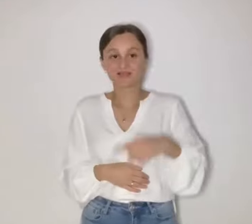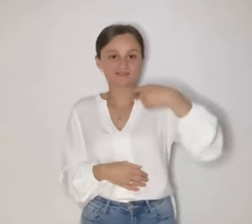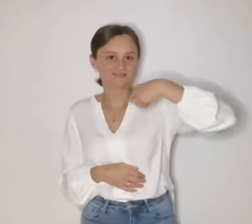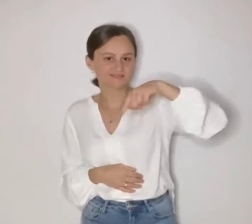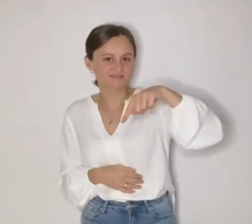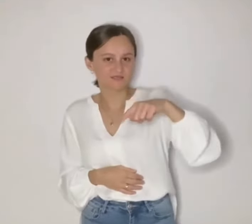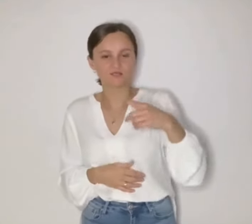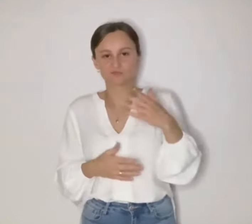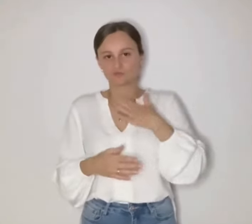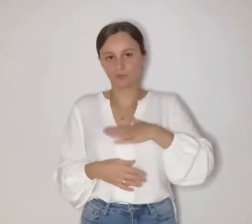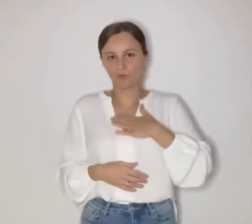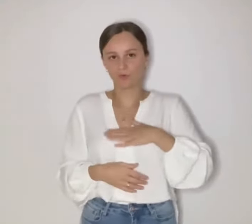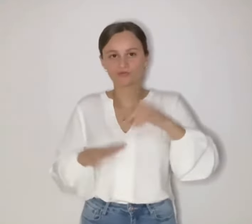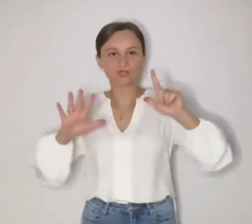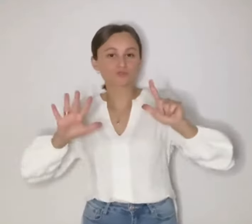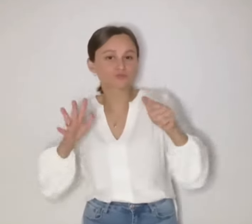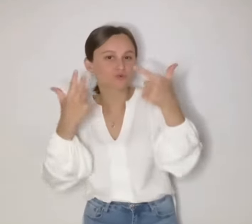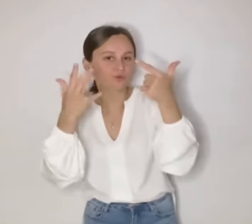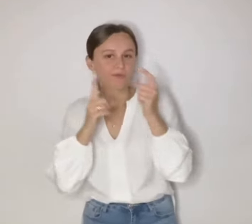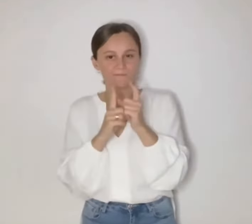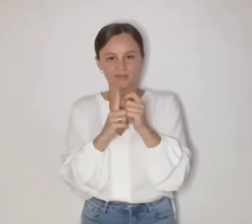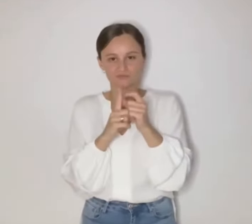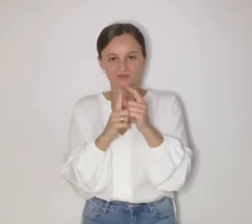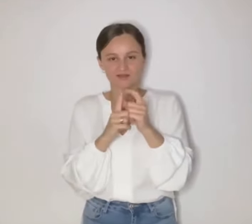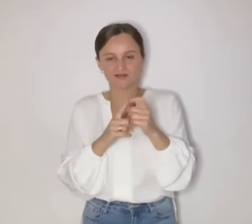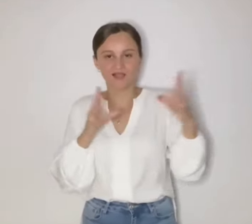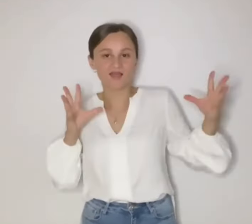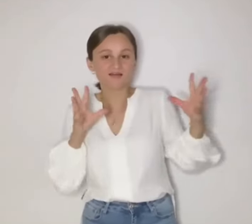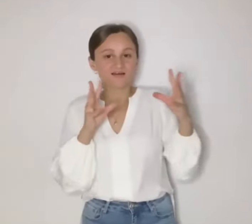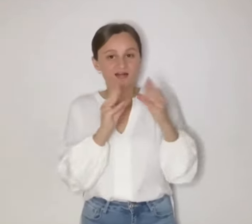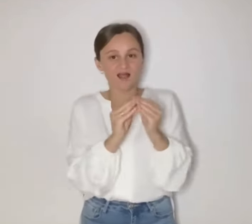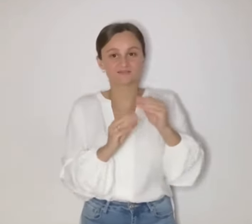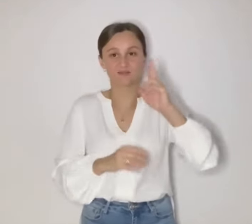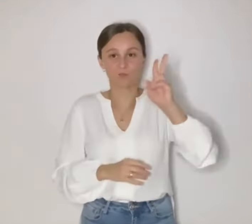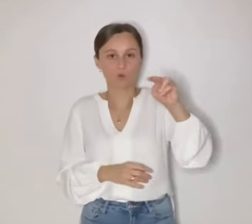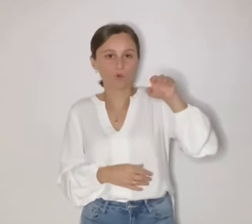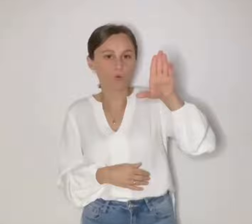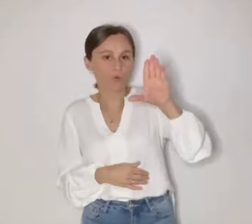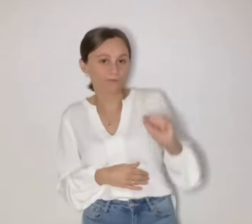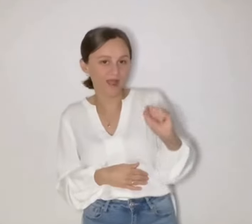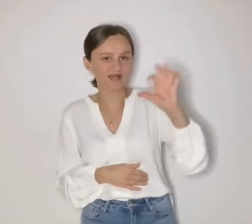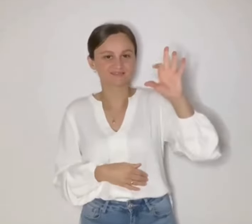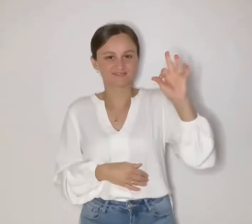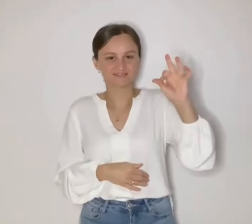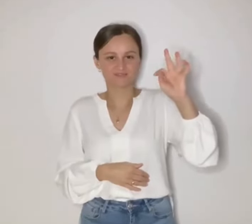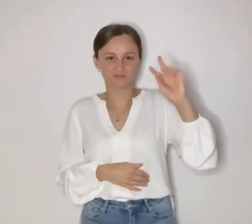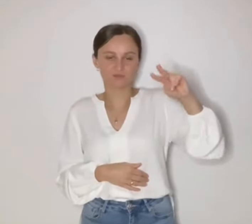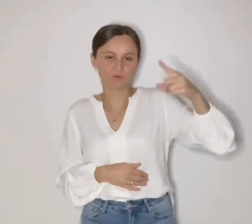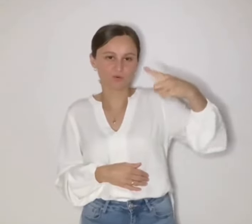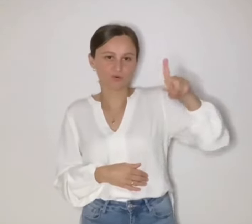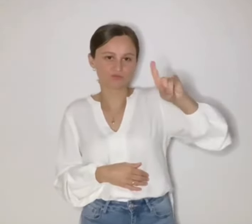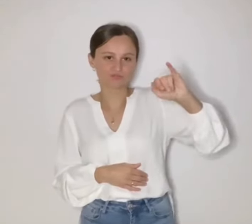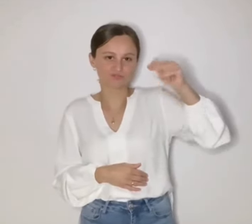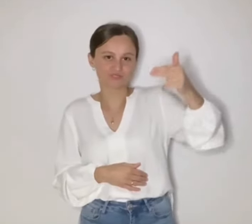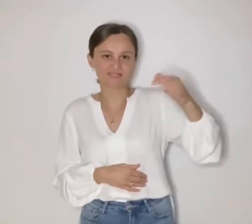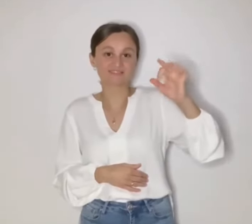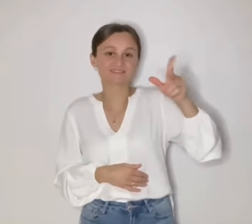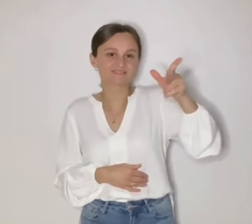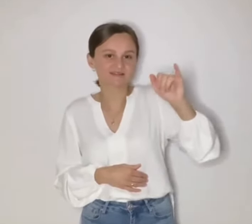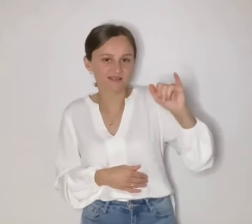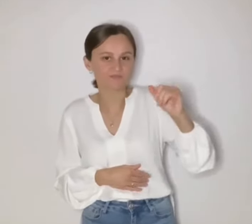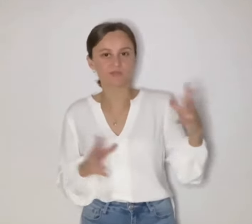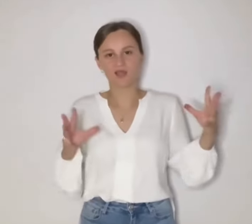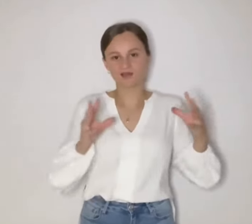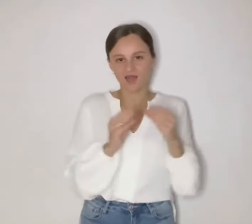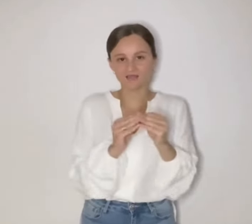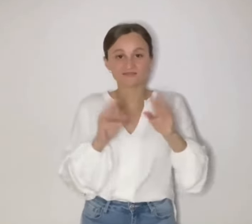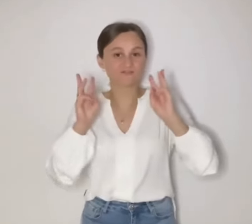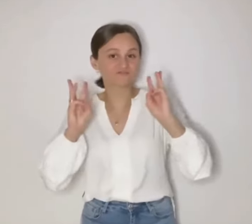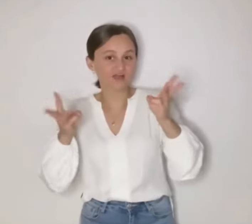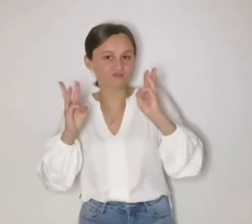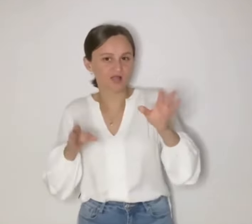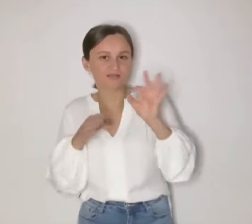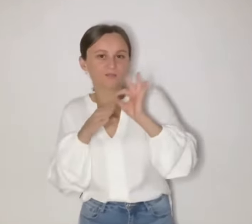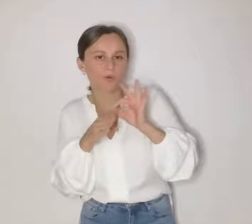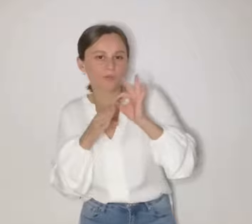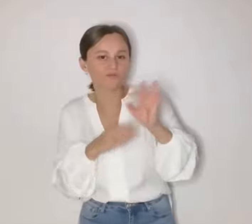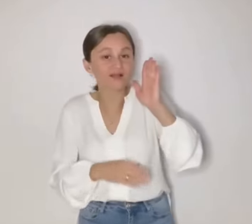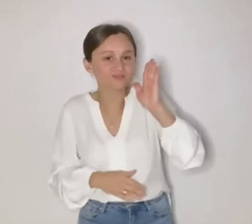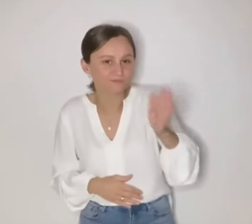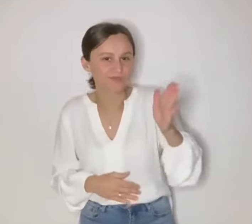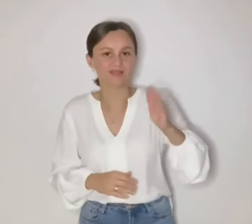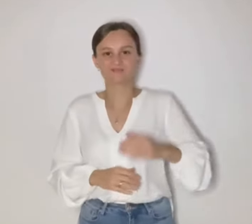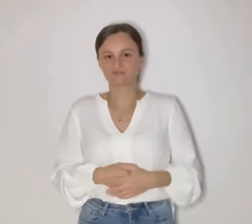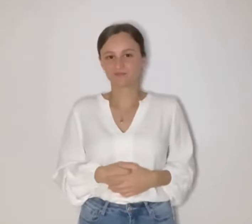W sobotę 7 października prowadzę warsztaty razem z Kubą Studzińskim.